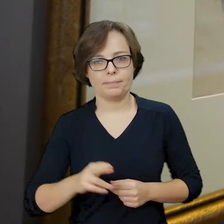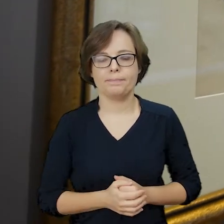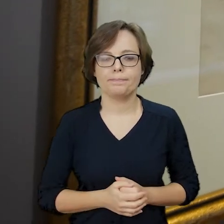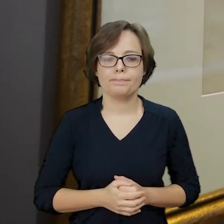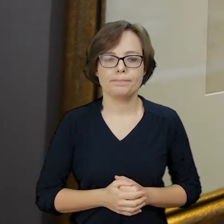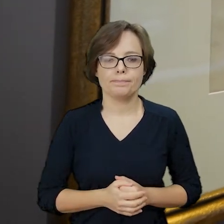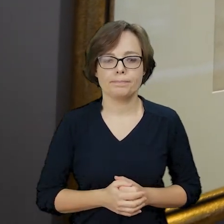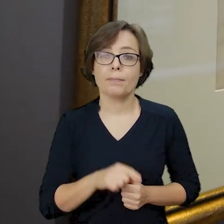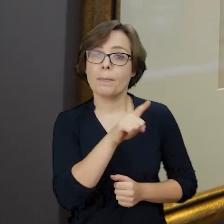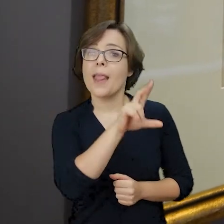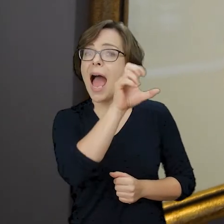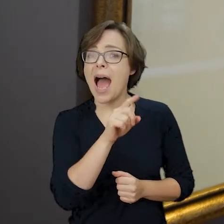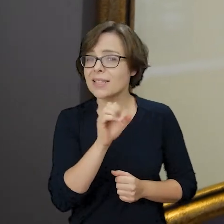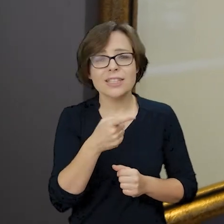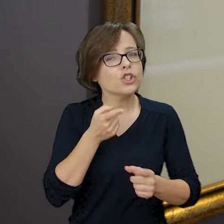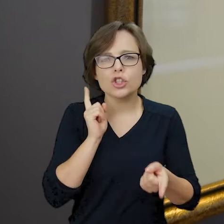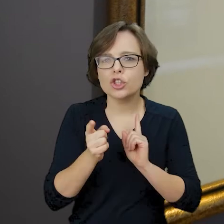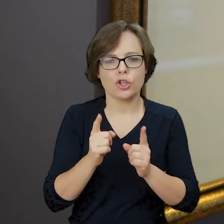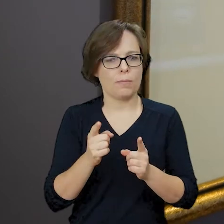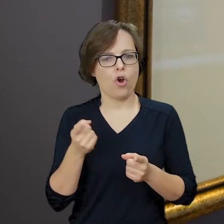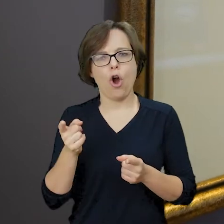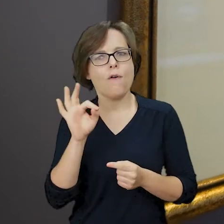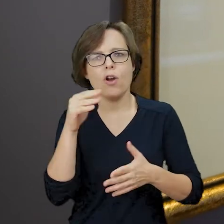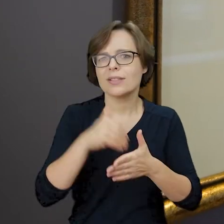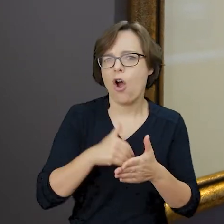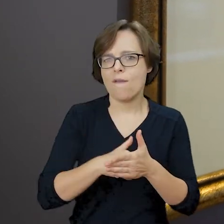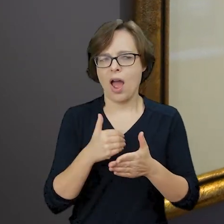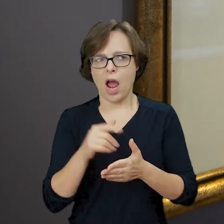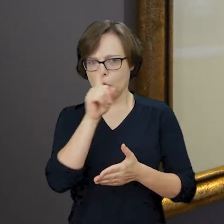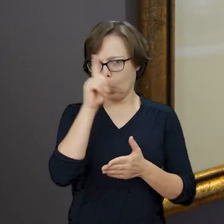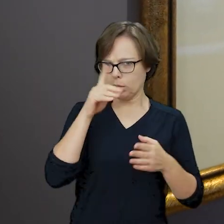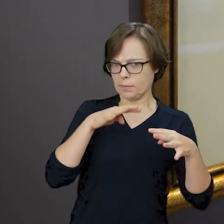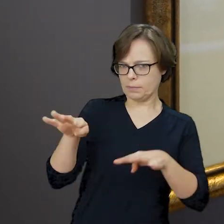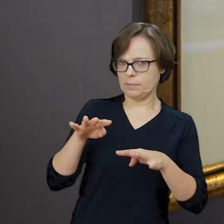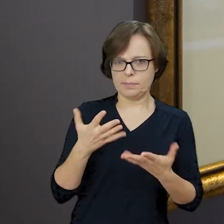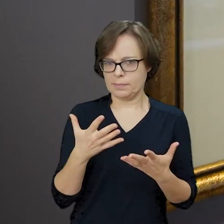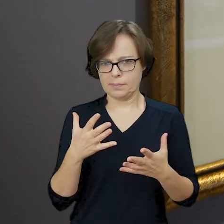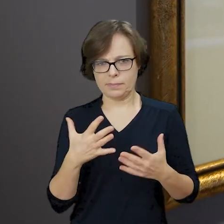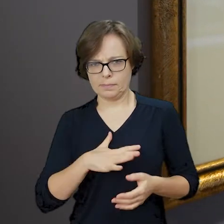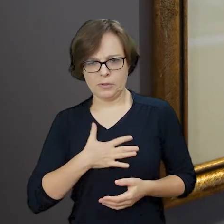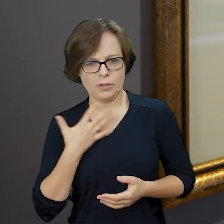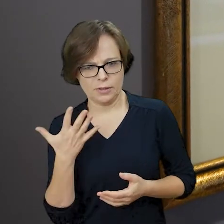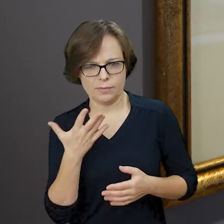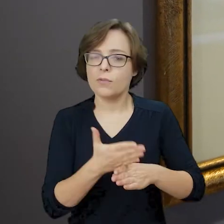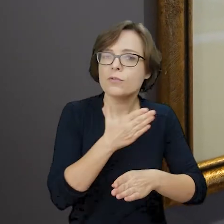Chasydzi szybko zaczęli bulwersować swoim zachowaniem i nauczaniem dotychczasowe elity religijne.